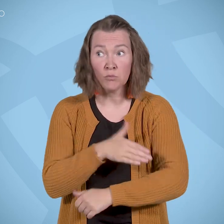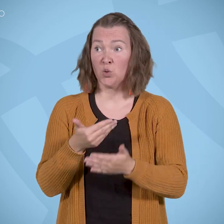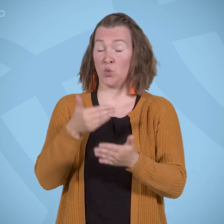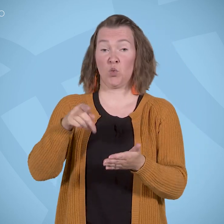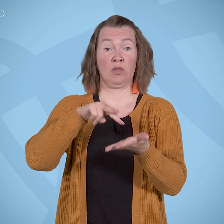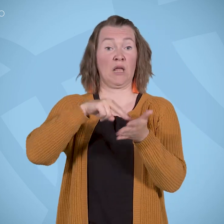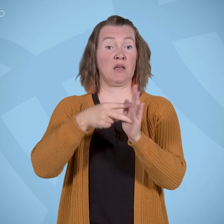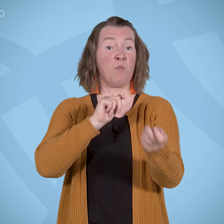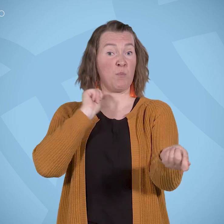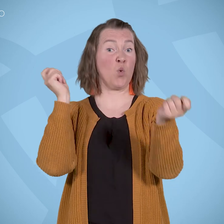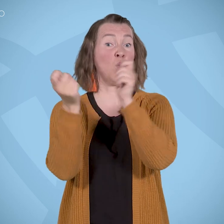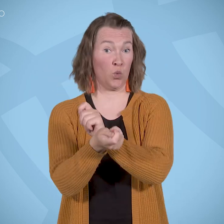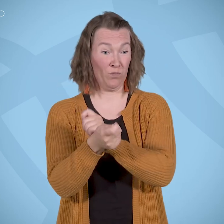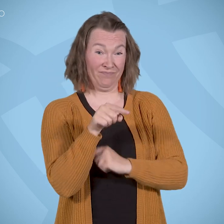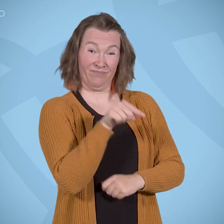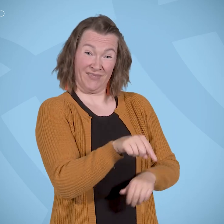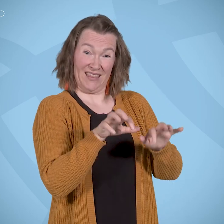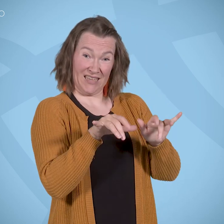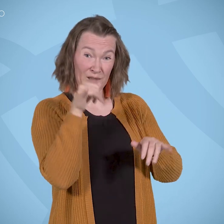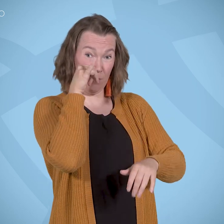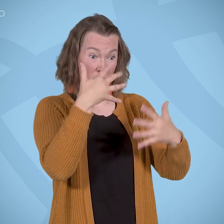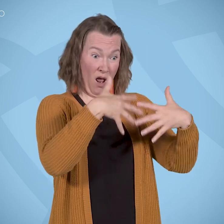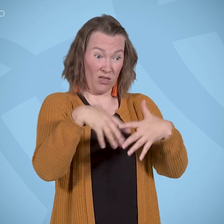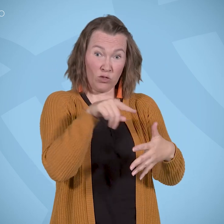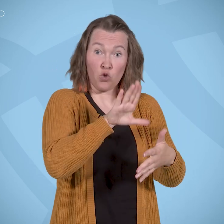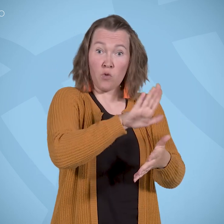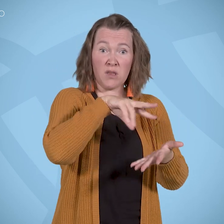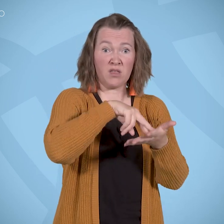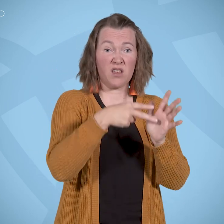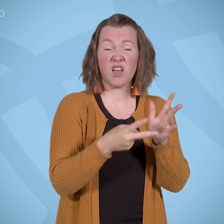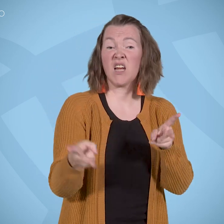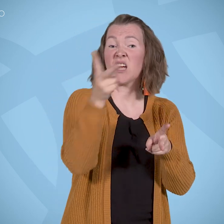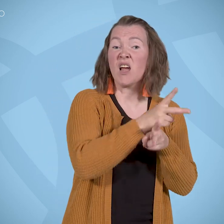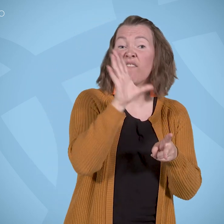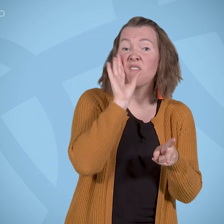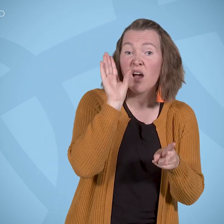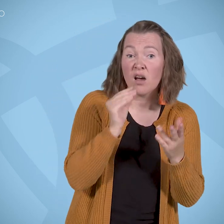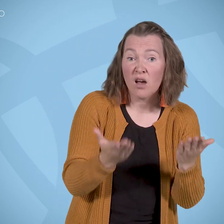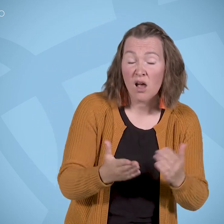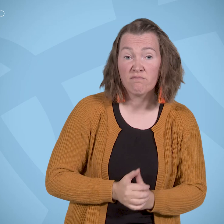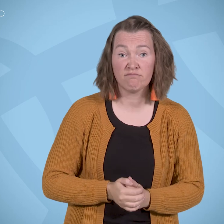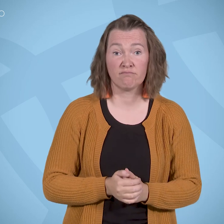sillä tekniikka on muuttunut. Tekstipuhelinlaitteiden käyttämä tekniikka on jo liian vanhaa.